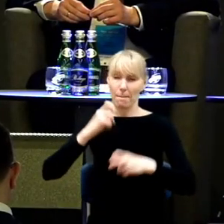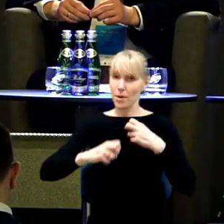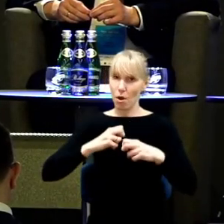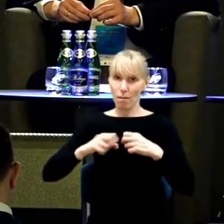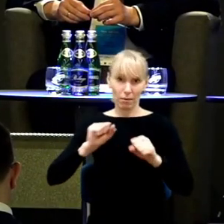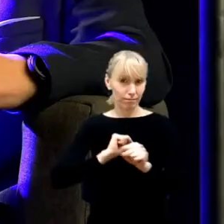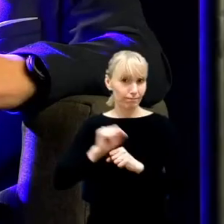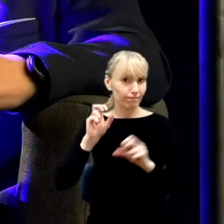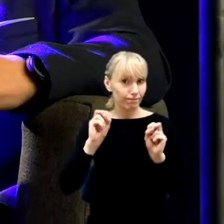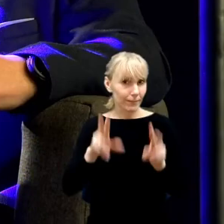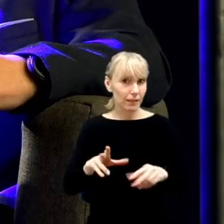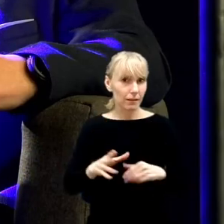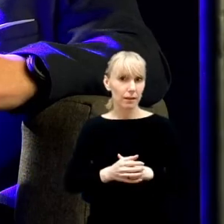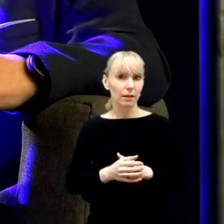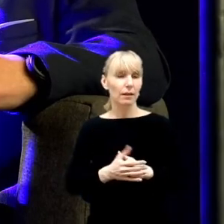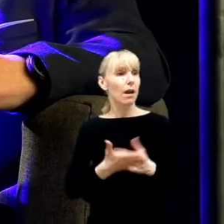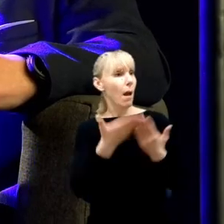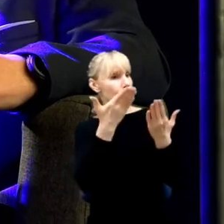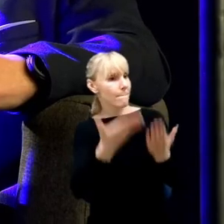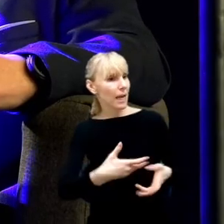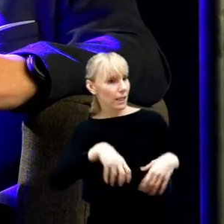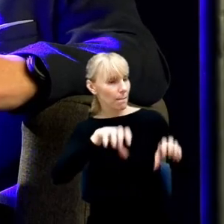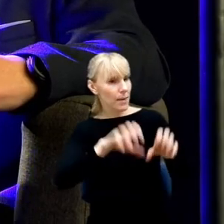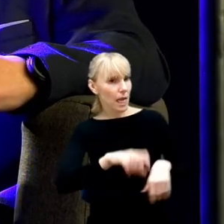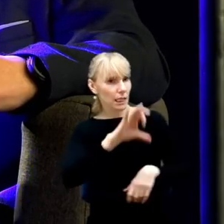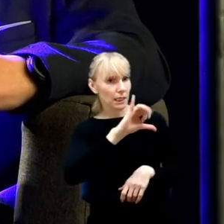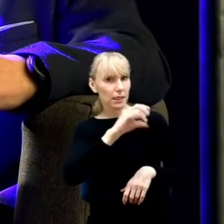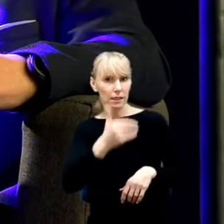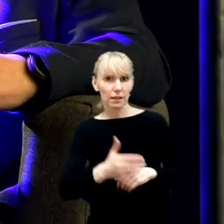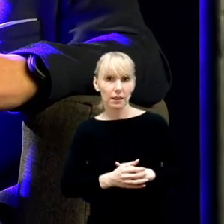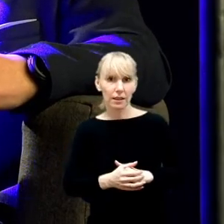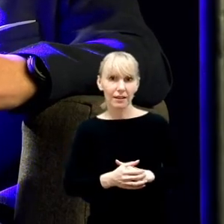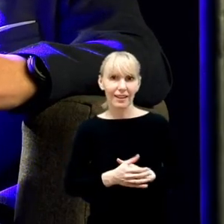Pani prezes SIM, wiem, że tutaj jeszcze nie ma chyba potrzeb remontowych w SIM-ie,